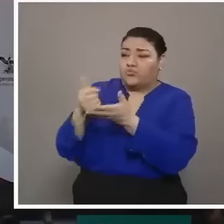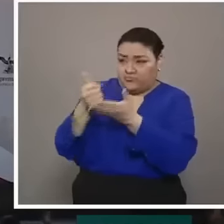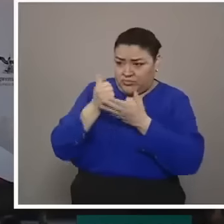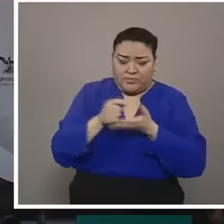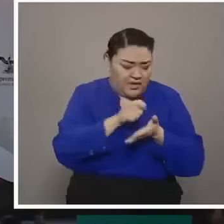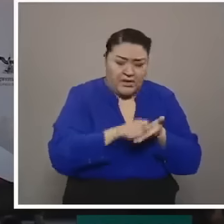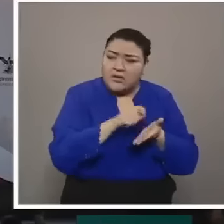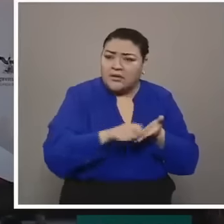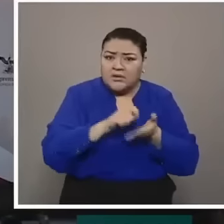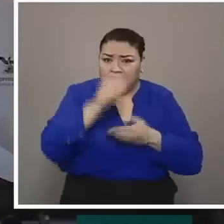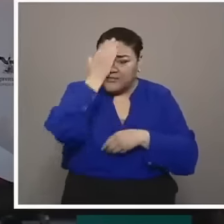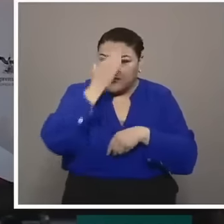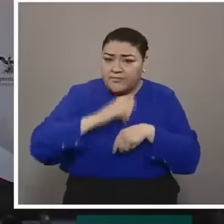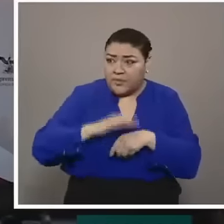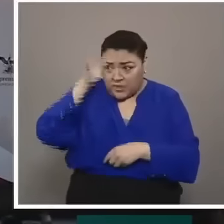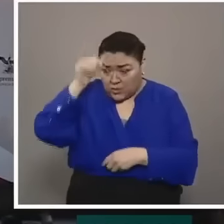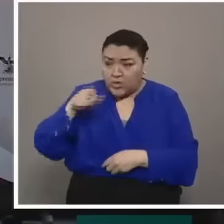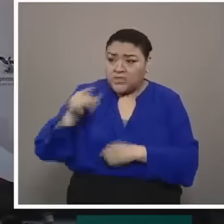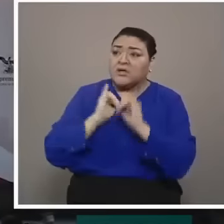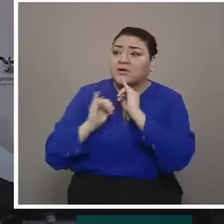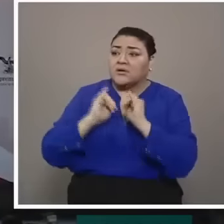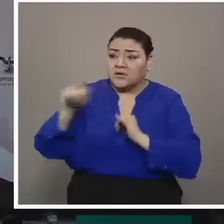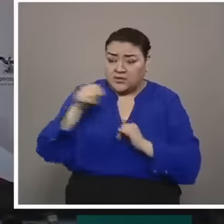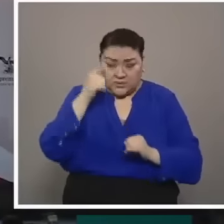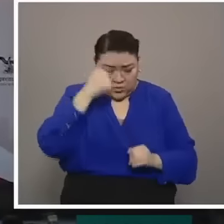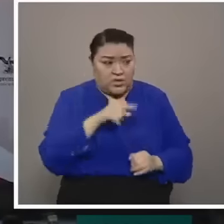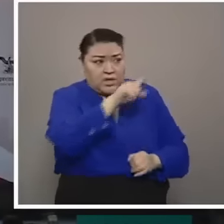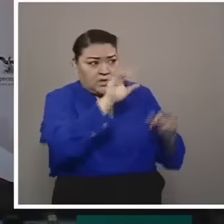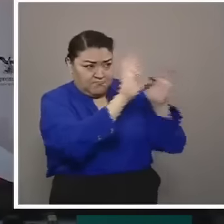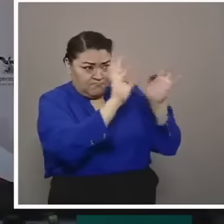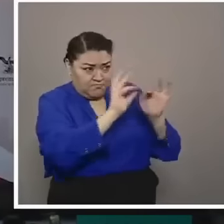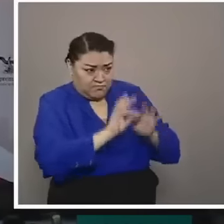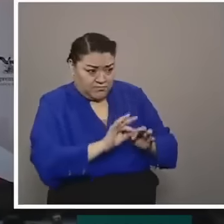que vayan tomando nota y nos hacen una síntesis de la intervención al final. Entonces, si nos